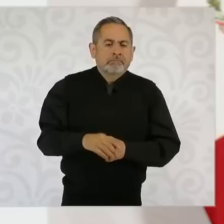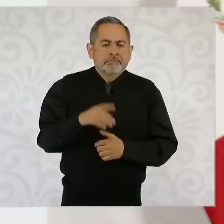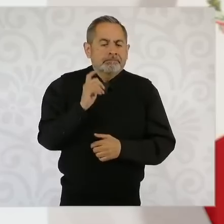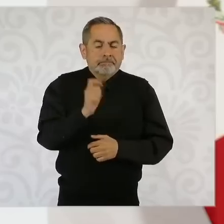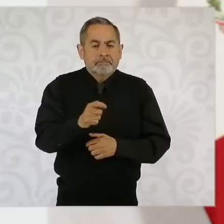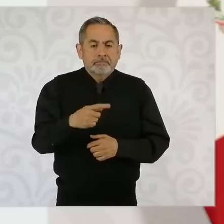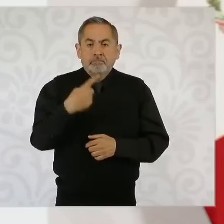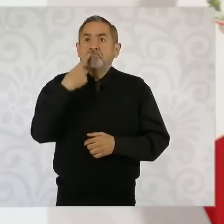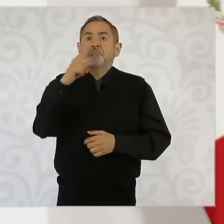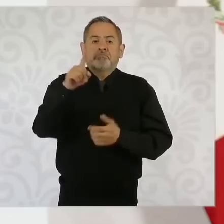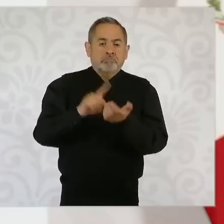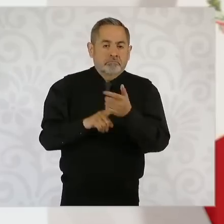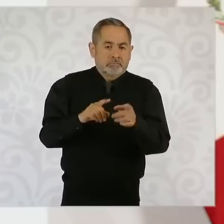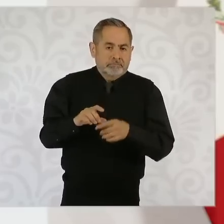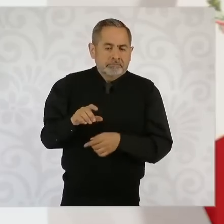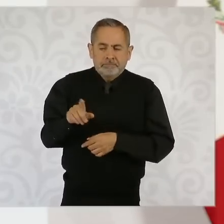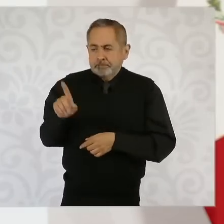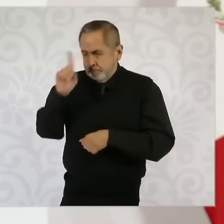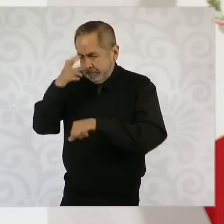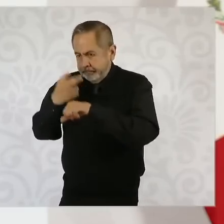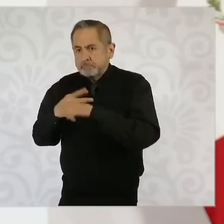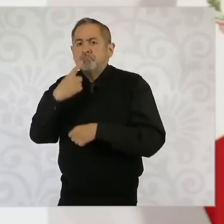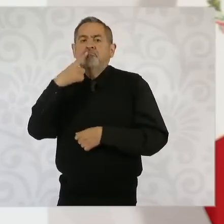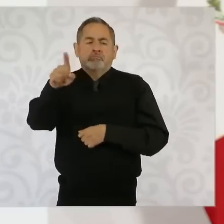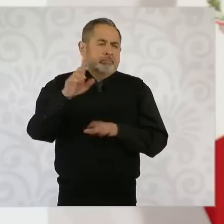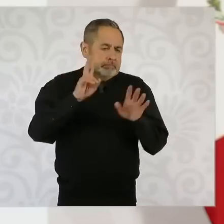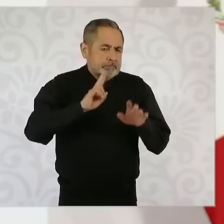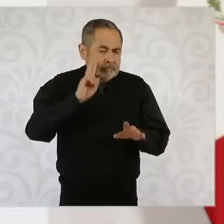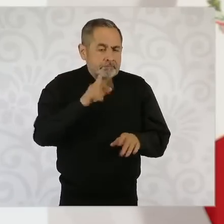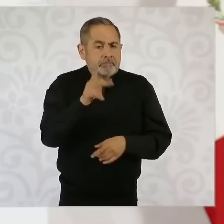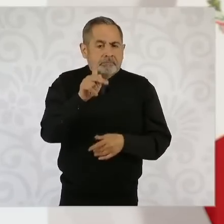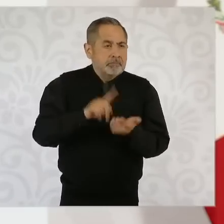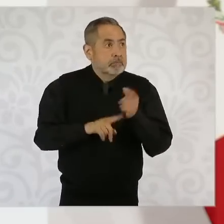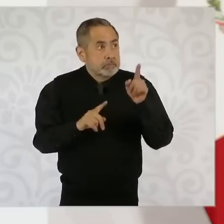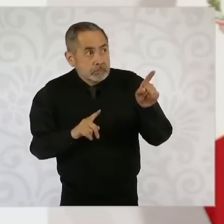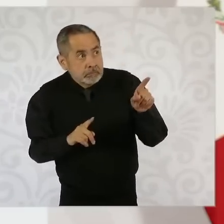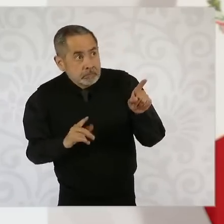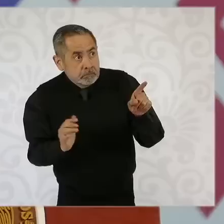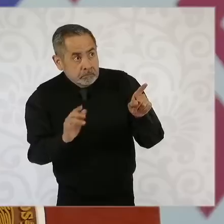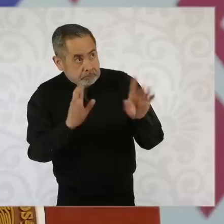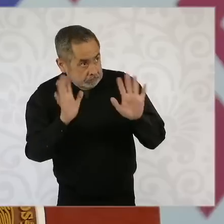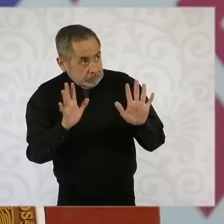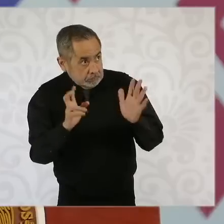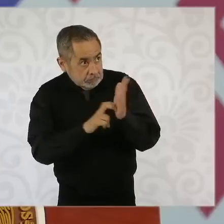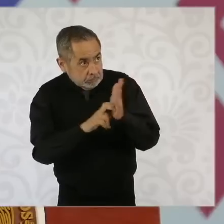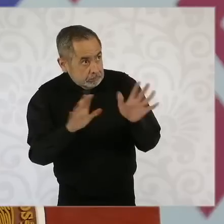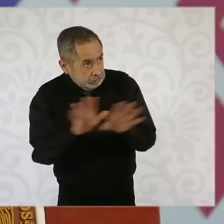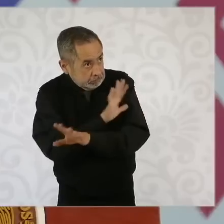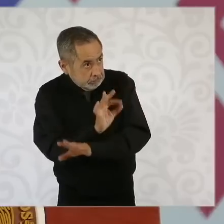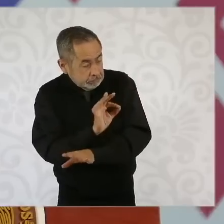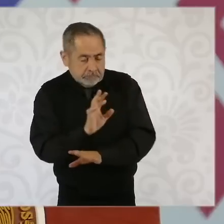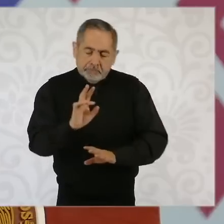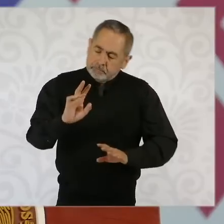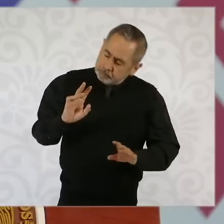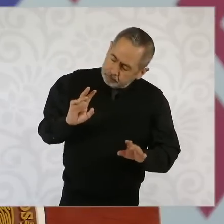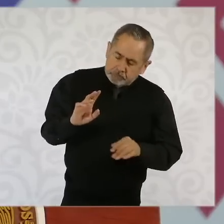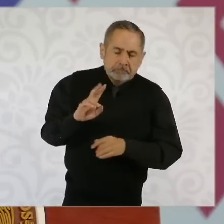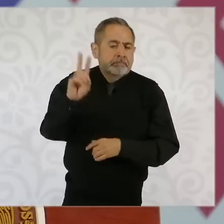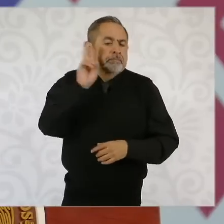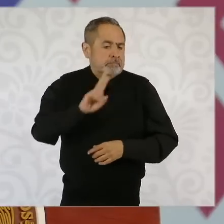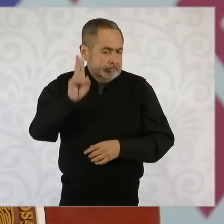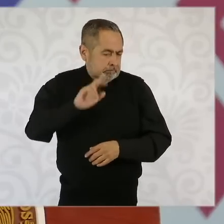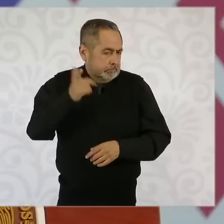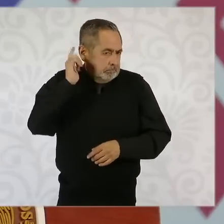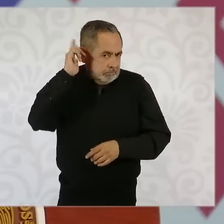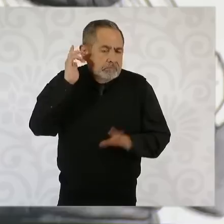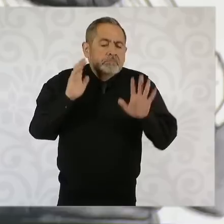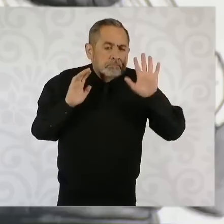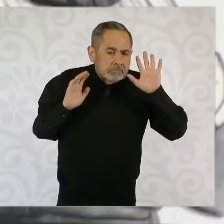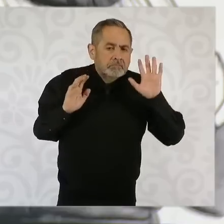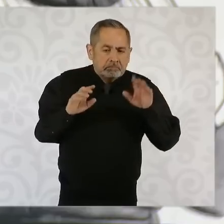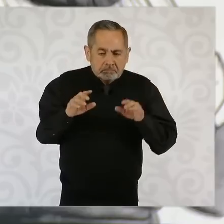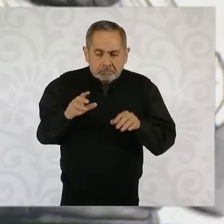por parte de la consejería jurídica Pero esperemos pues que hagan una revisión de este digamos Google